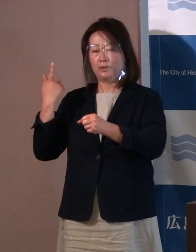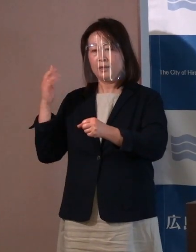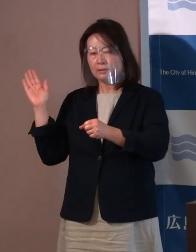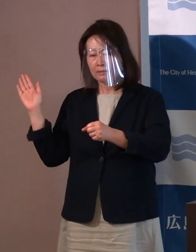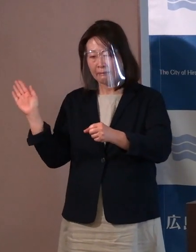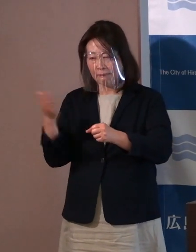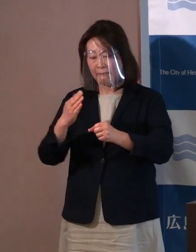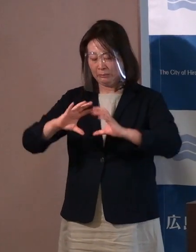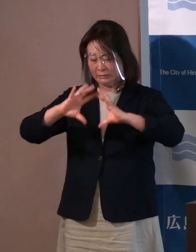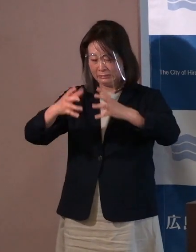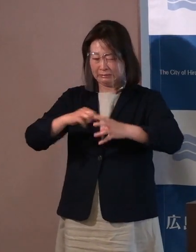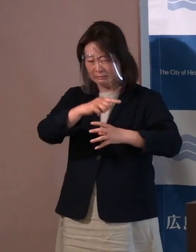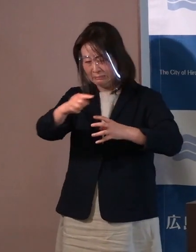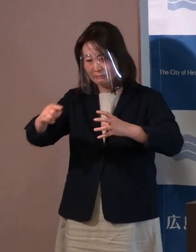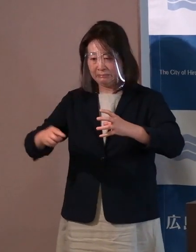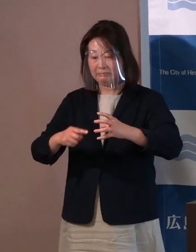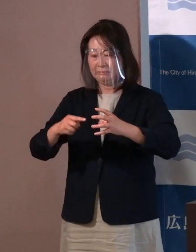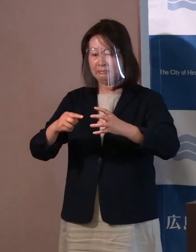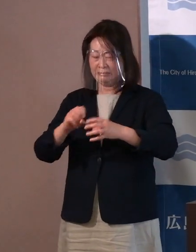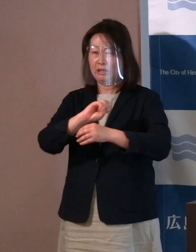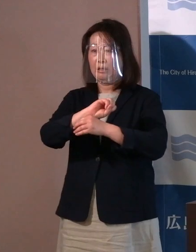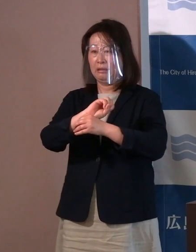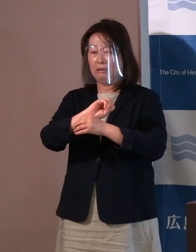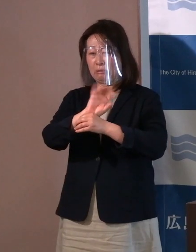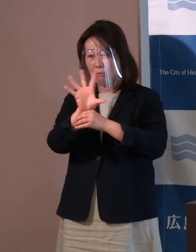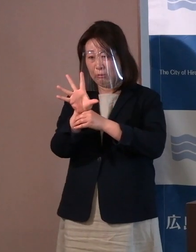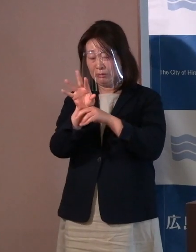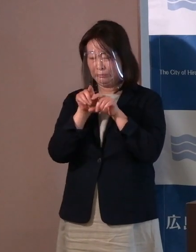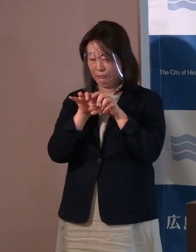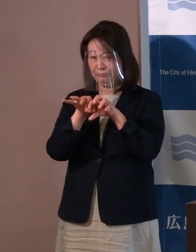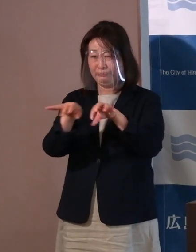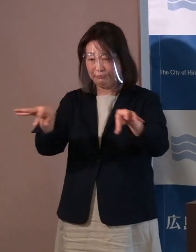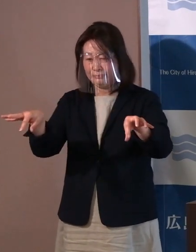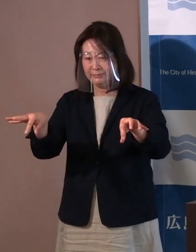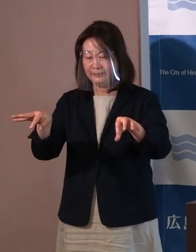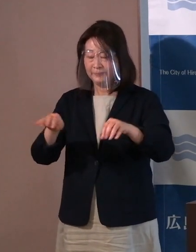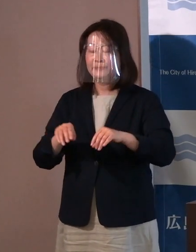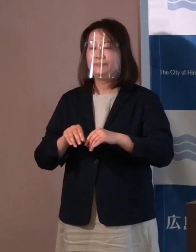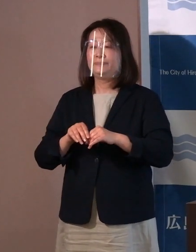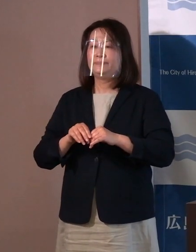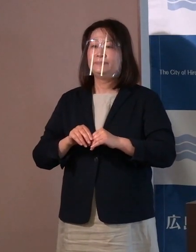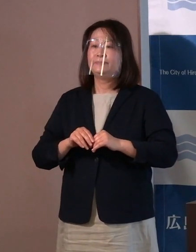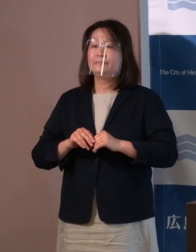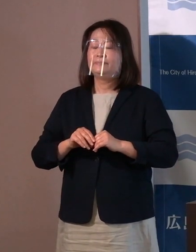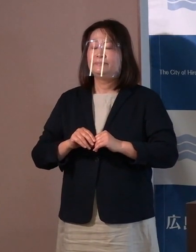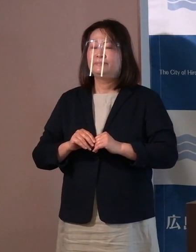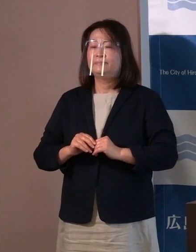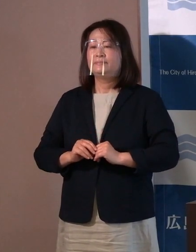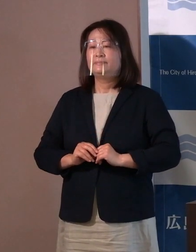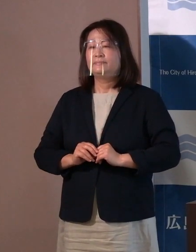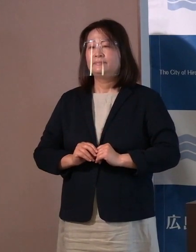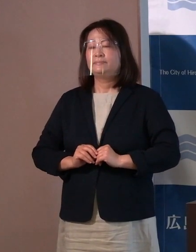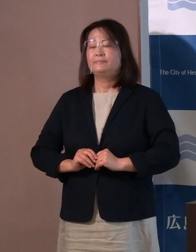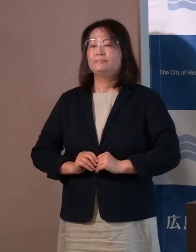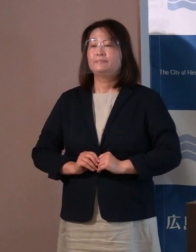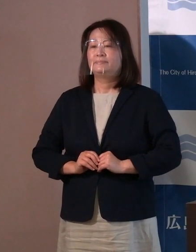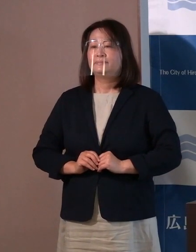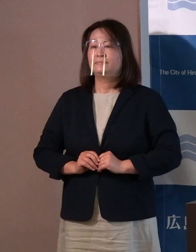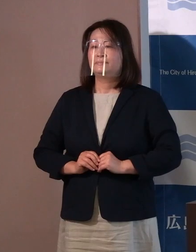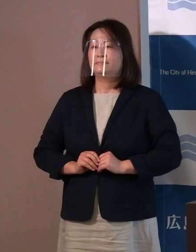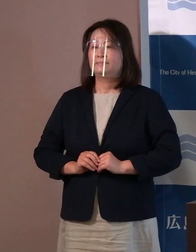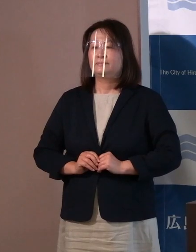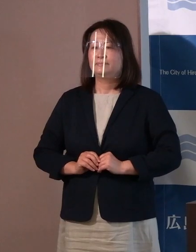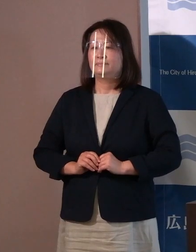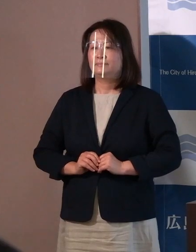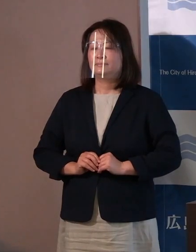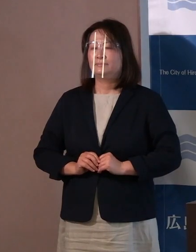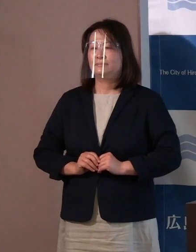世界では新型コロナウイルス感染症の 影響によりまして､